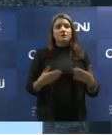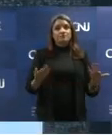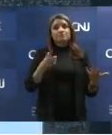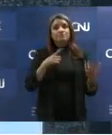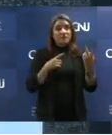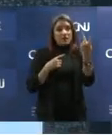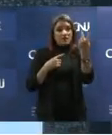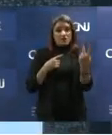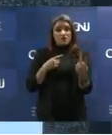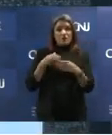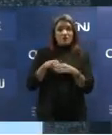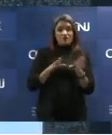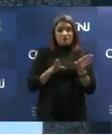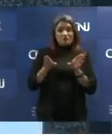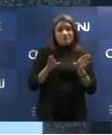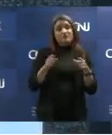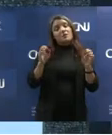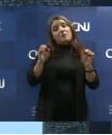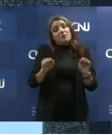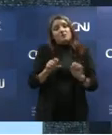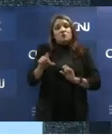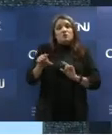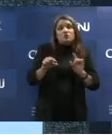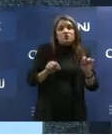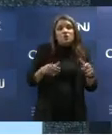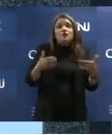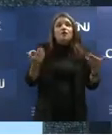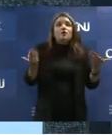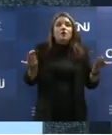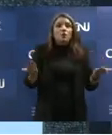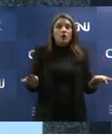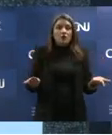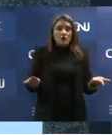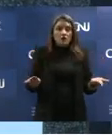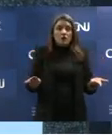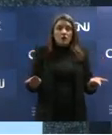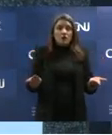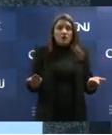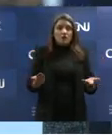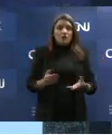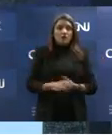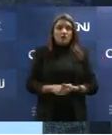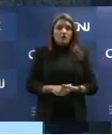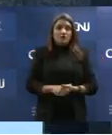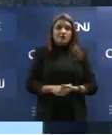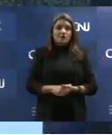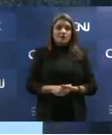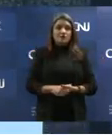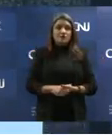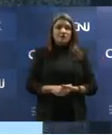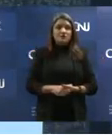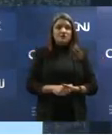os votos que se podem eventualmente aderir podem